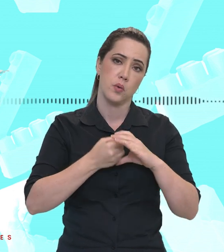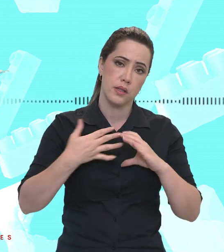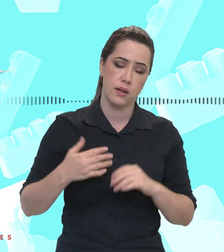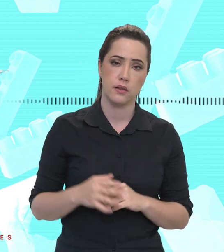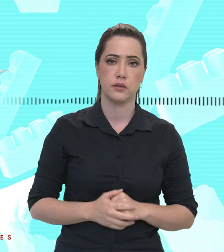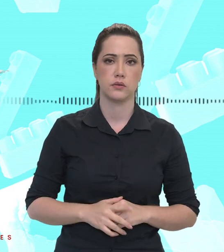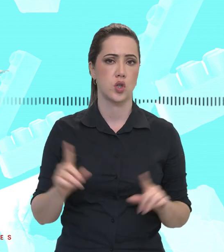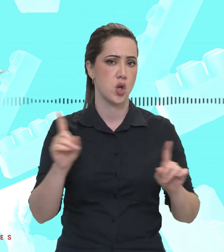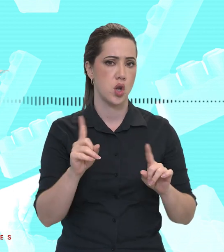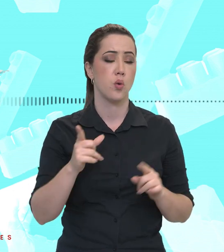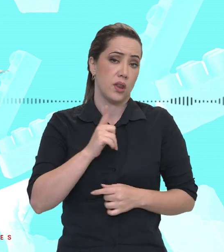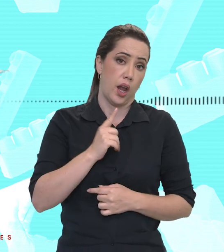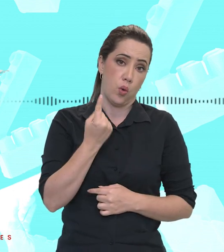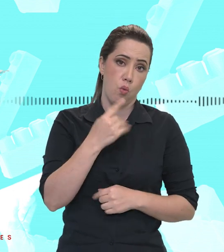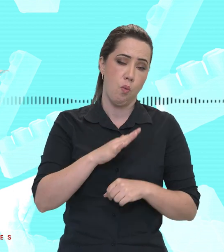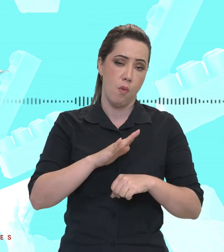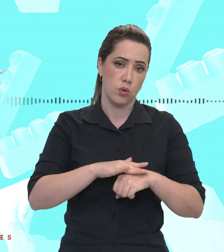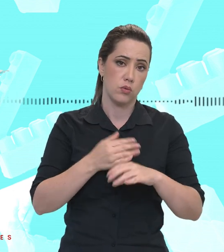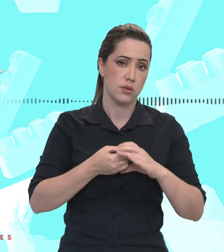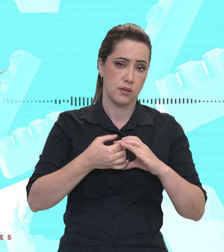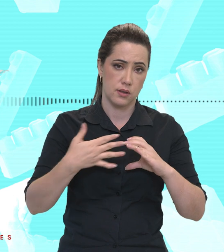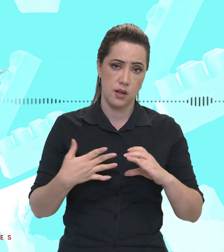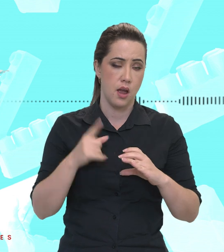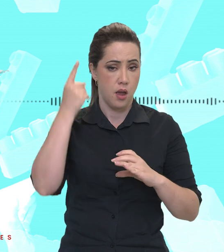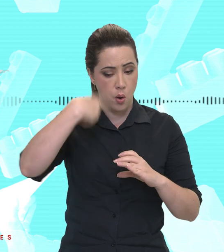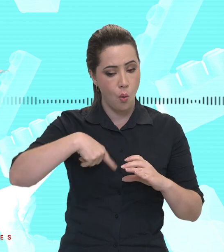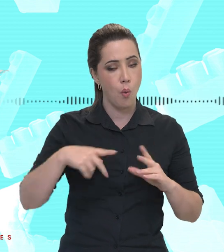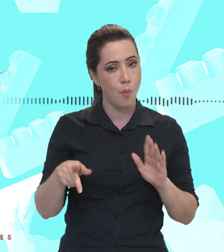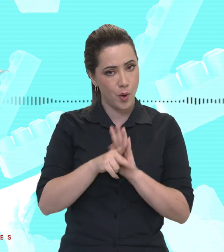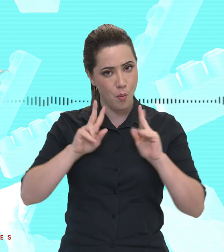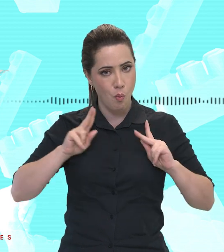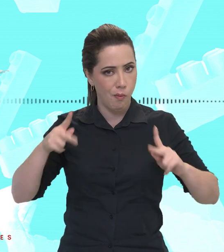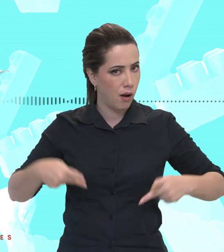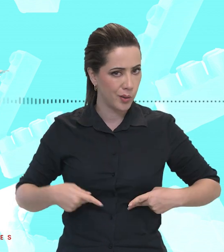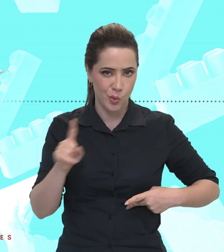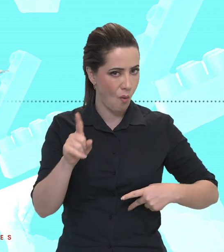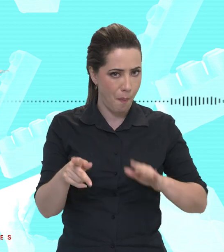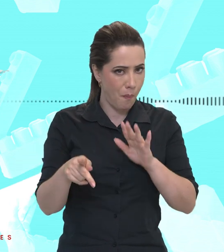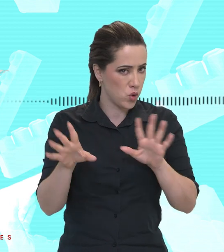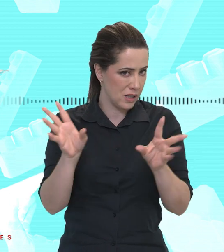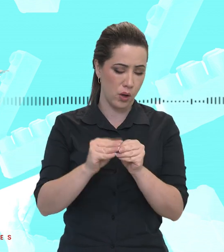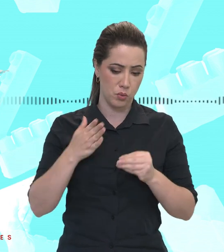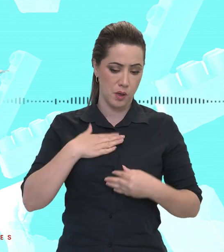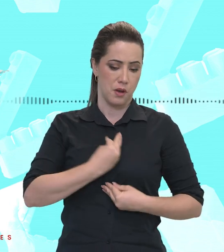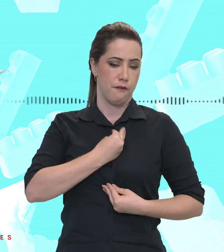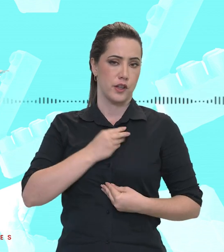[som de rebobinar] [Patrícia - episódio 3] Eu tenho uma síndrome rara, eu não sou uma síndrome rara, eu sou uma pessoa. Pra além da doença, existem outras coisas, e essa nossa série veio falando